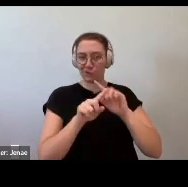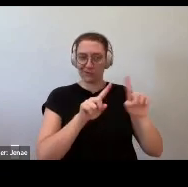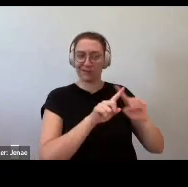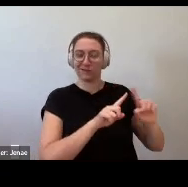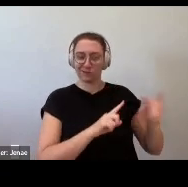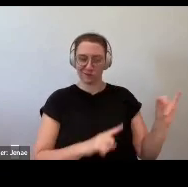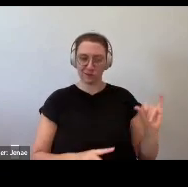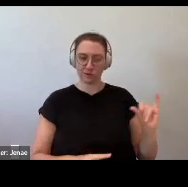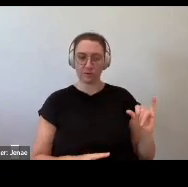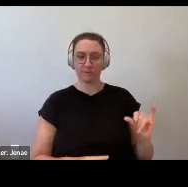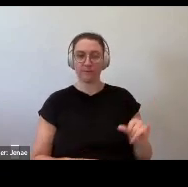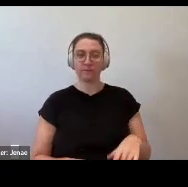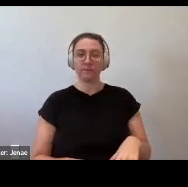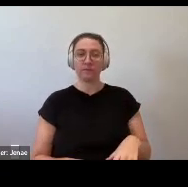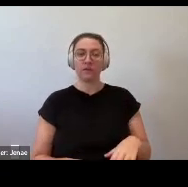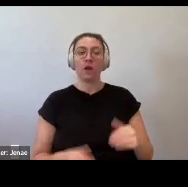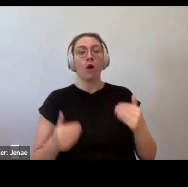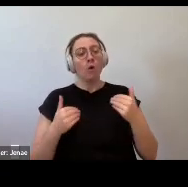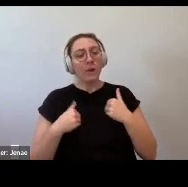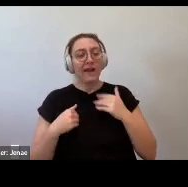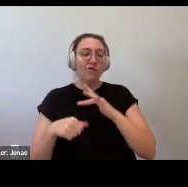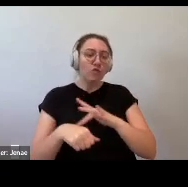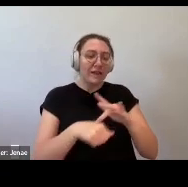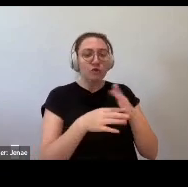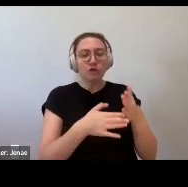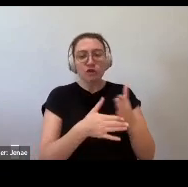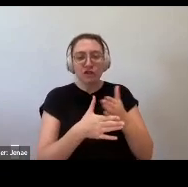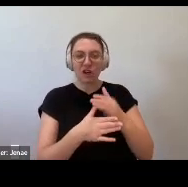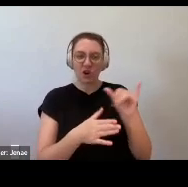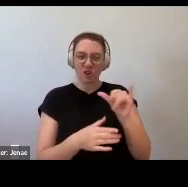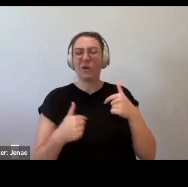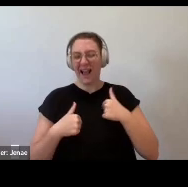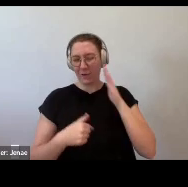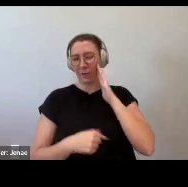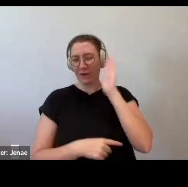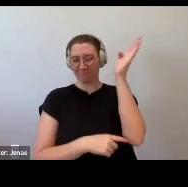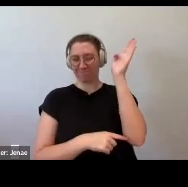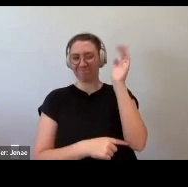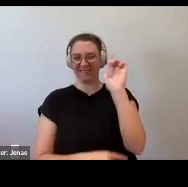También contamos con contribuciones y recursos compartidos que presentaré más adelante en la sesión, provenientes